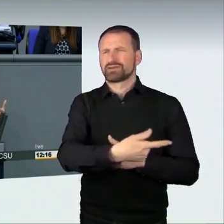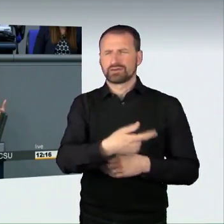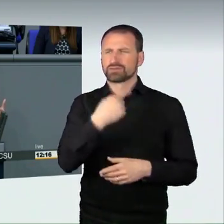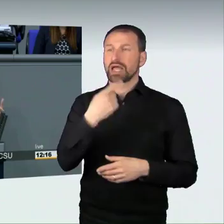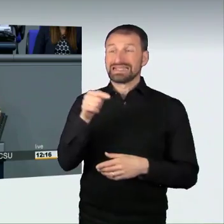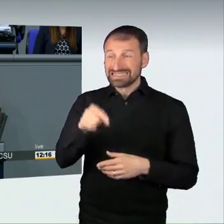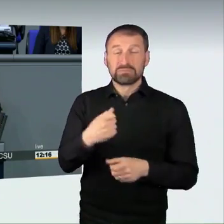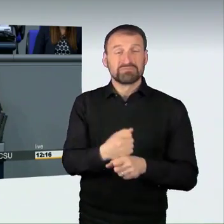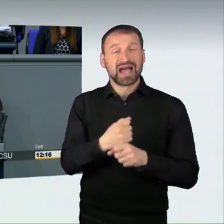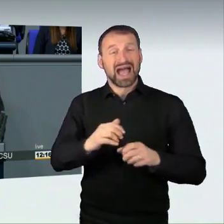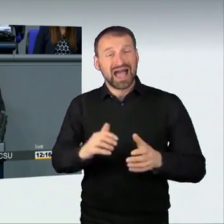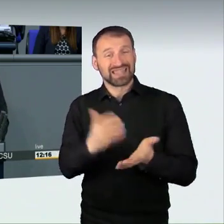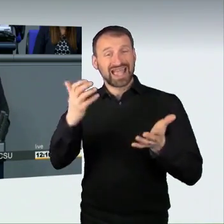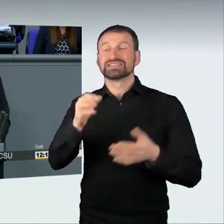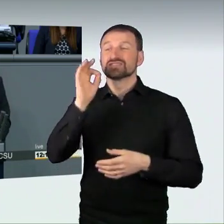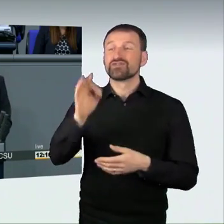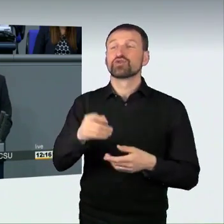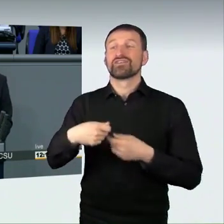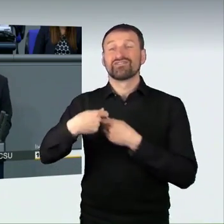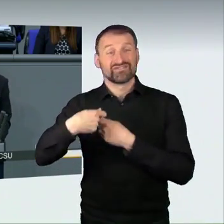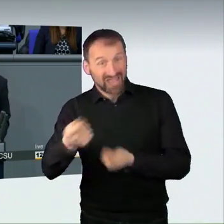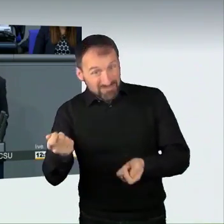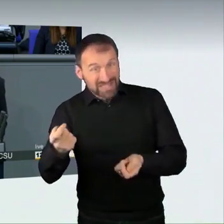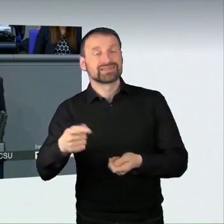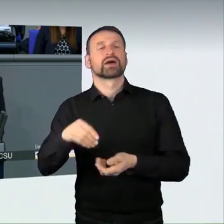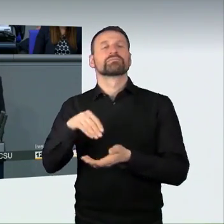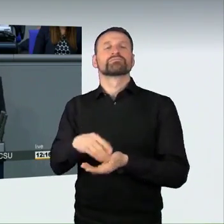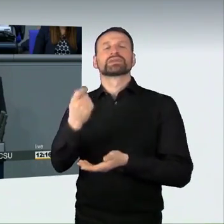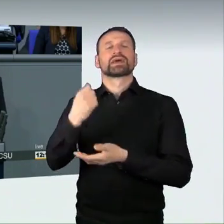einen Anreiz, die Mietpreisbremse zu umgehen.